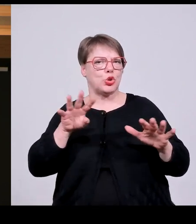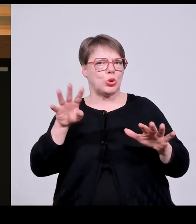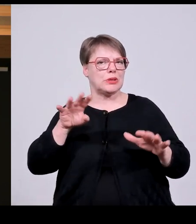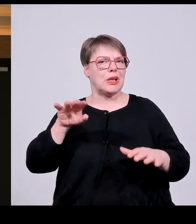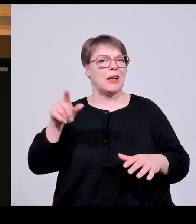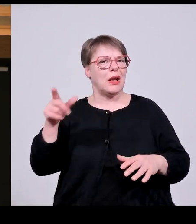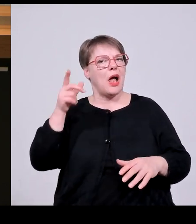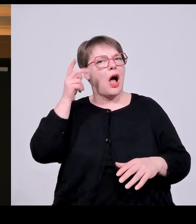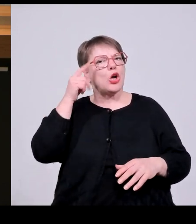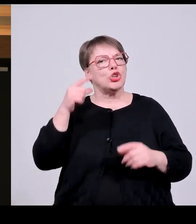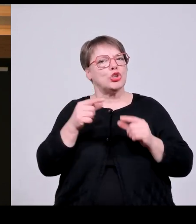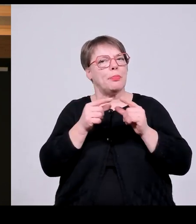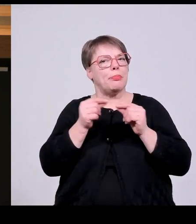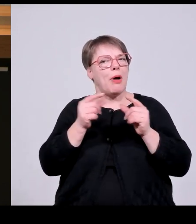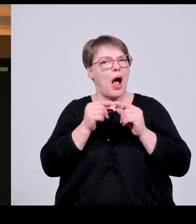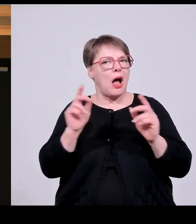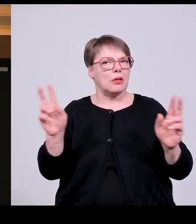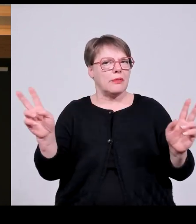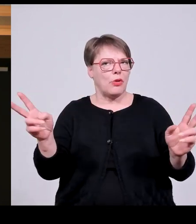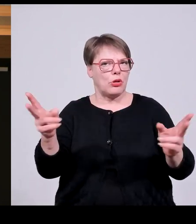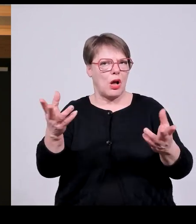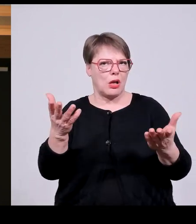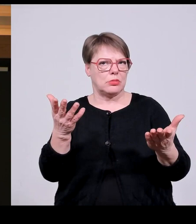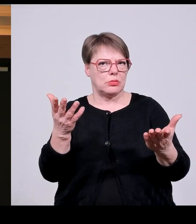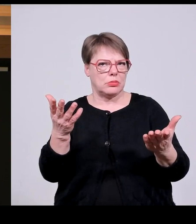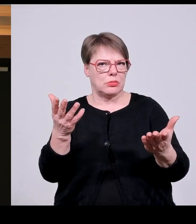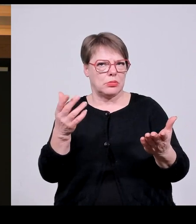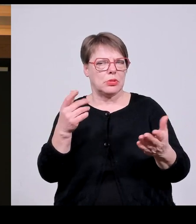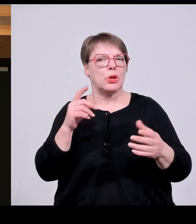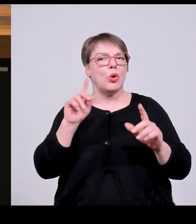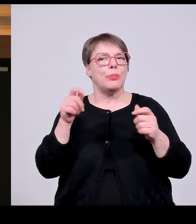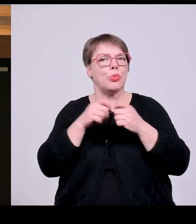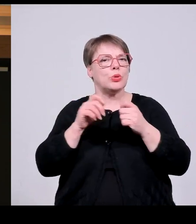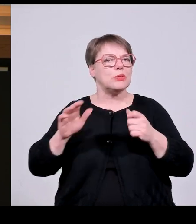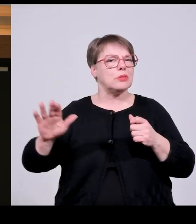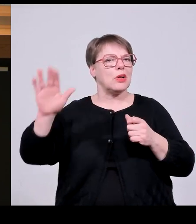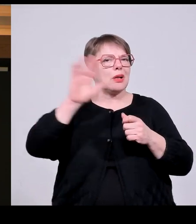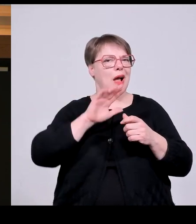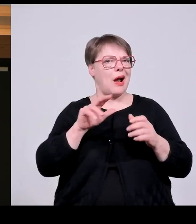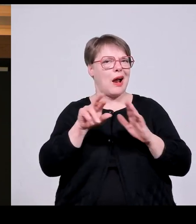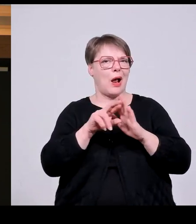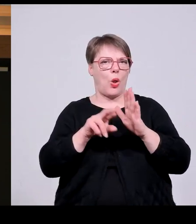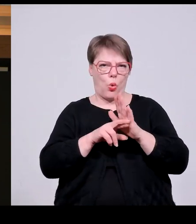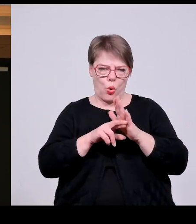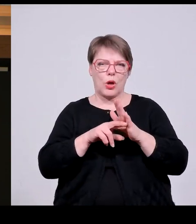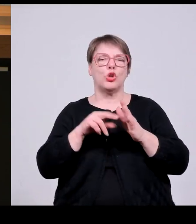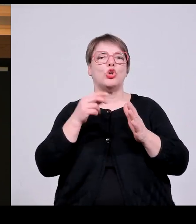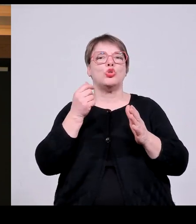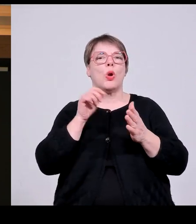Wünschenswert ist, dass der Bundesgesetzgeber, der auch die Kompetenzen hat und die entsprechenden Gesundheitsberufe Gesetze erlässt,